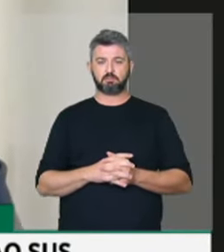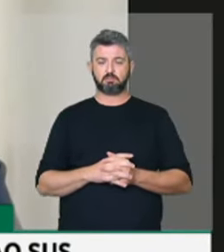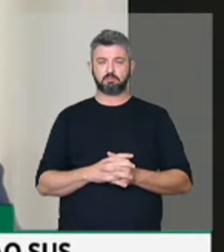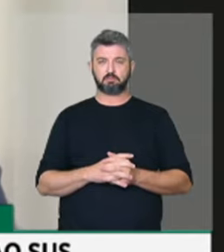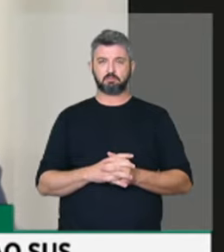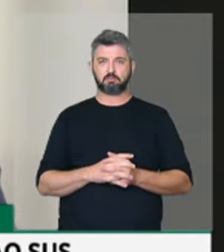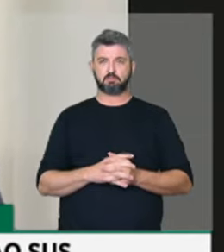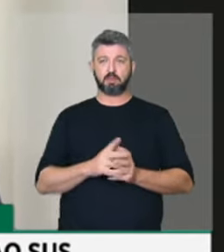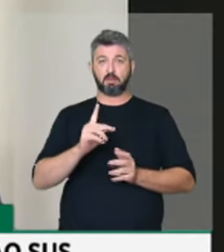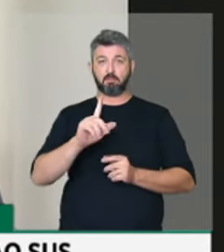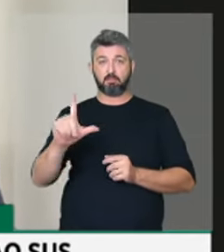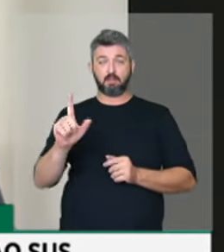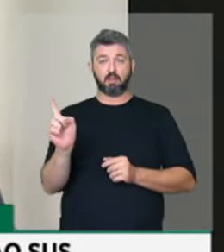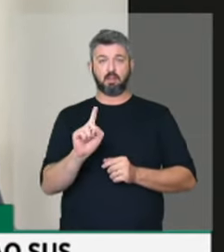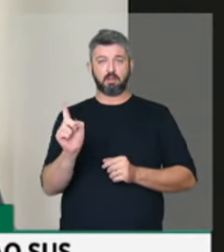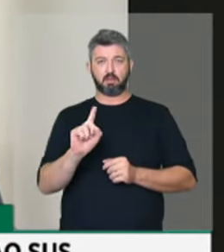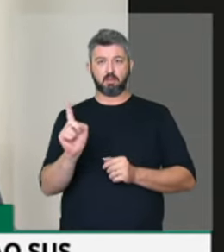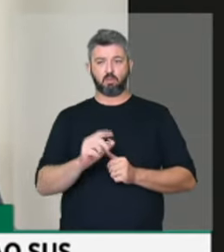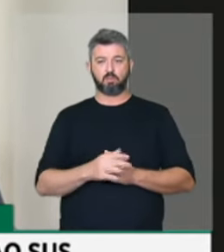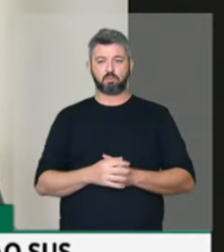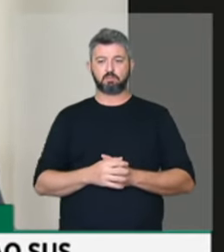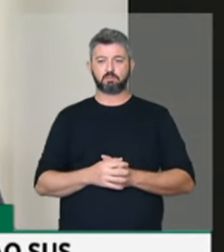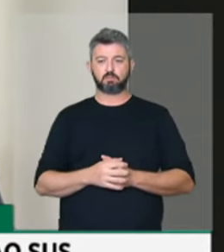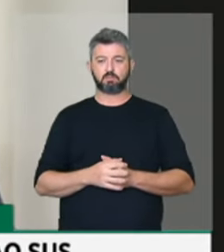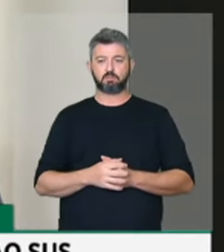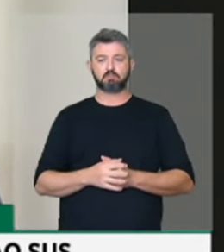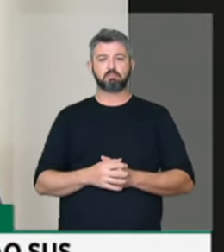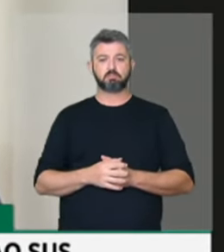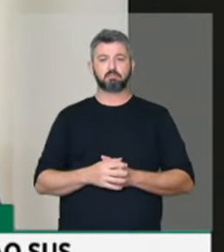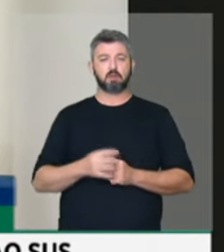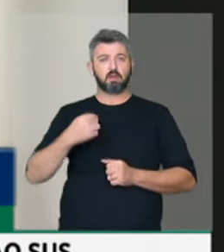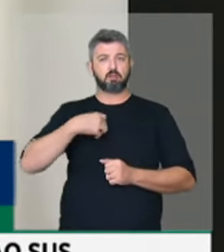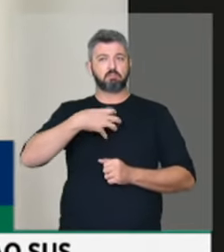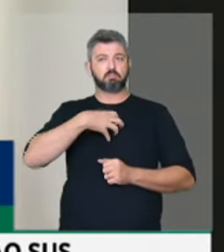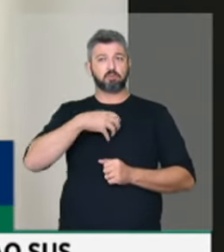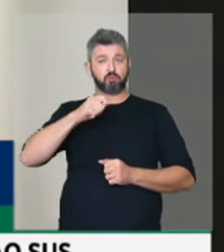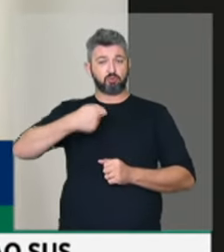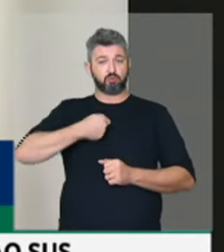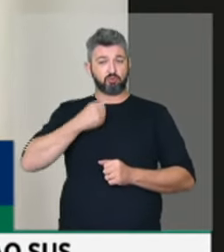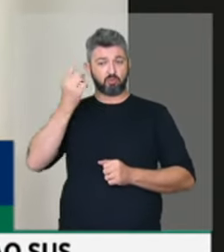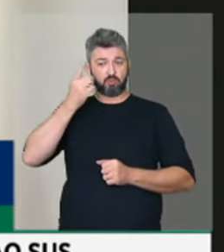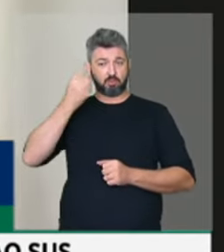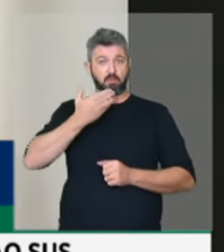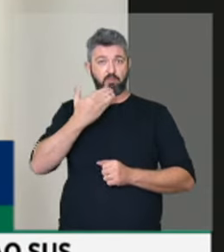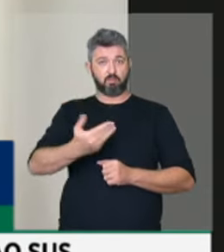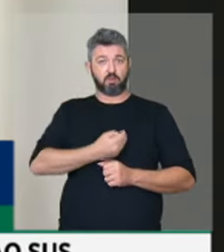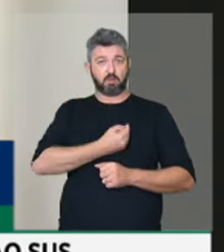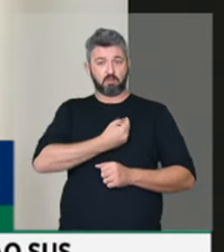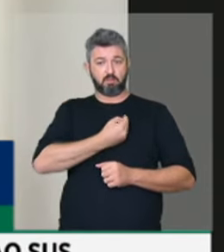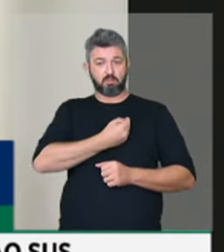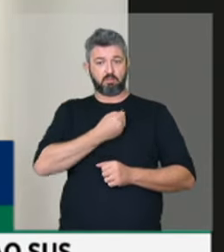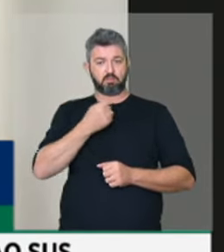DEPUTADO PELA VIDA. TENHO OUVIDO MUITO QUE EXISTE OS DEPUTADOS PELA VIDA E EXISTE